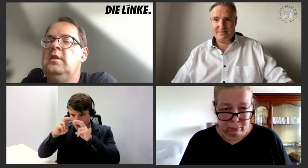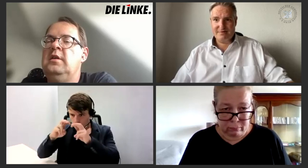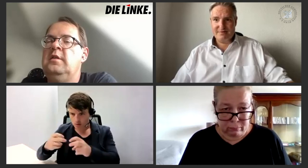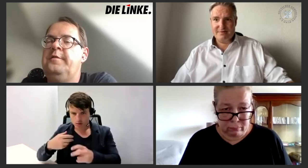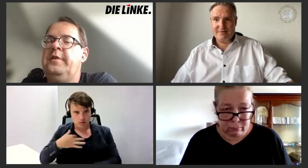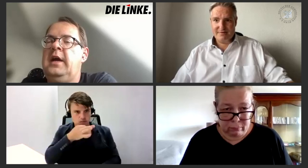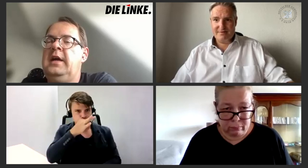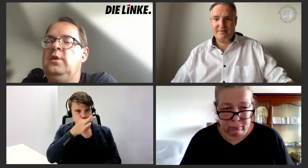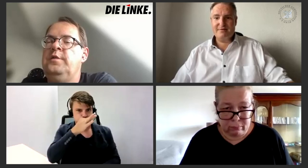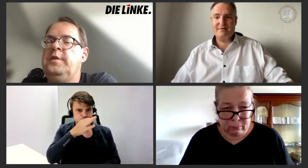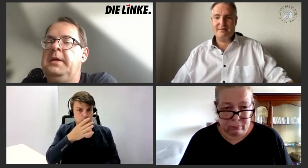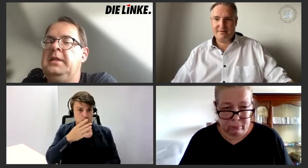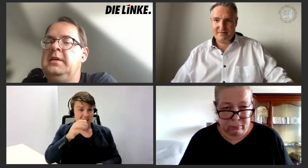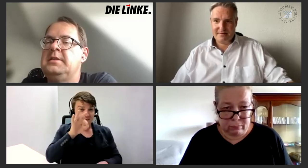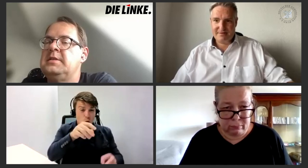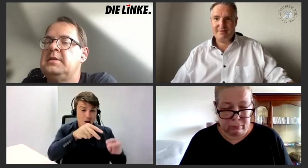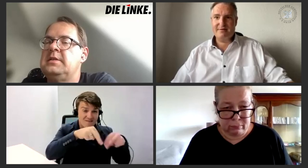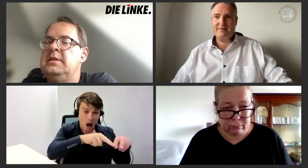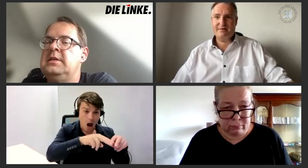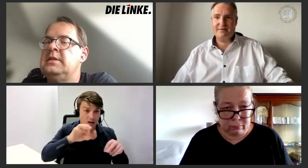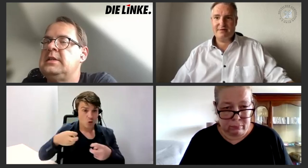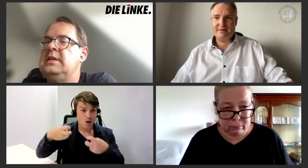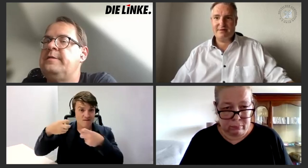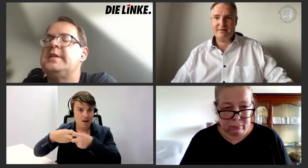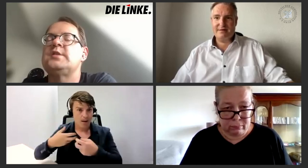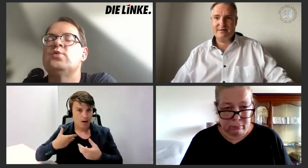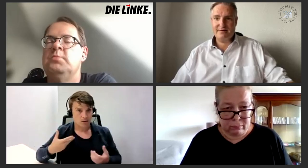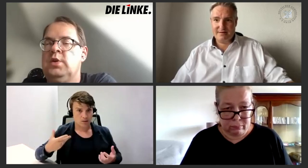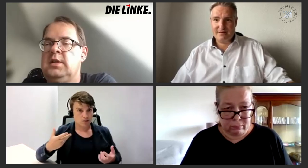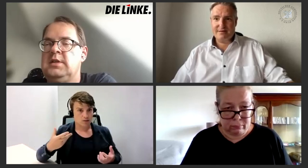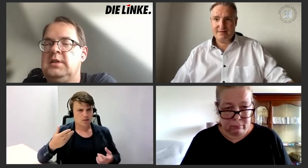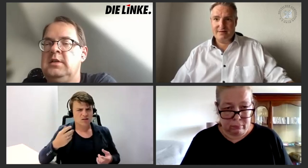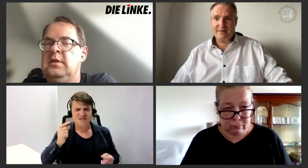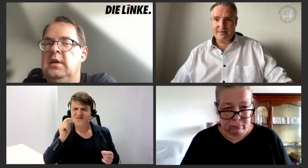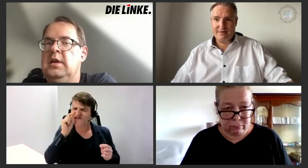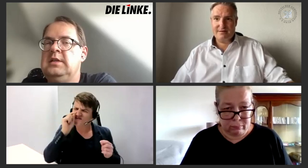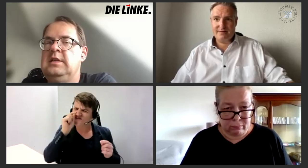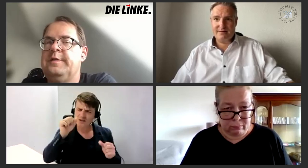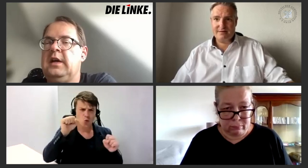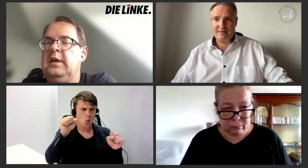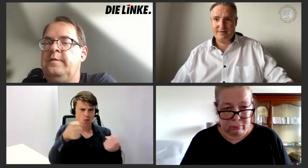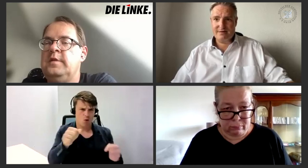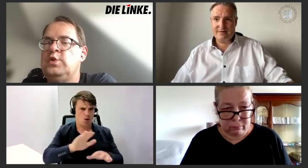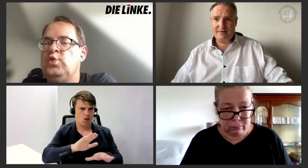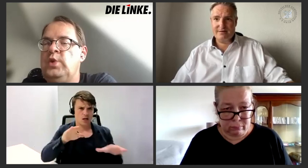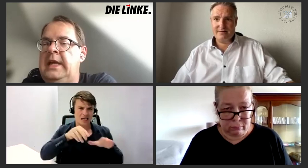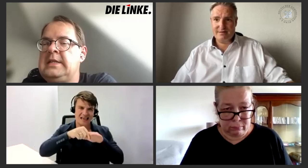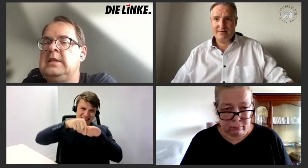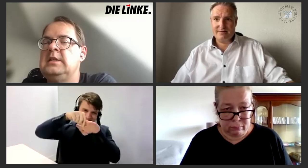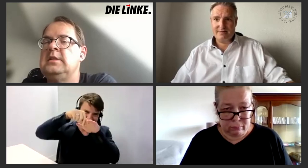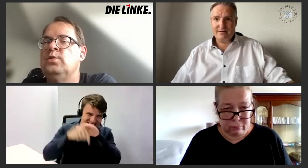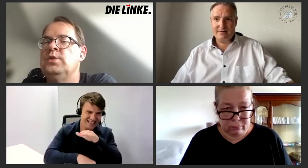Für Vereine und Verbände ist es in dieser Zeit fast unmöglich sie tiefgreifend